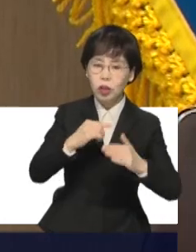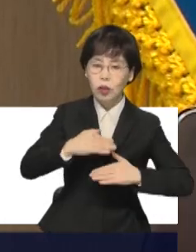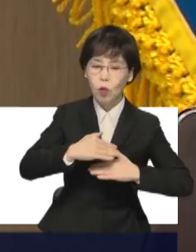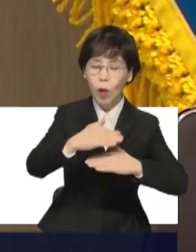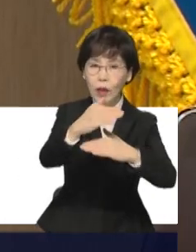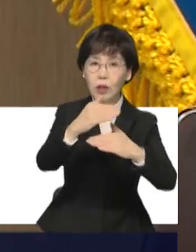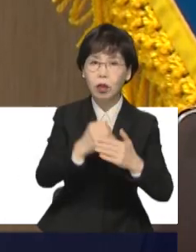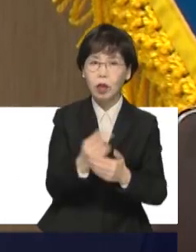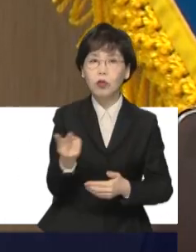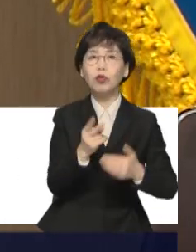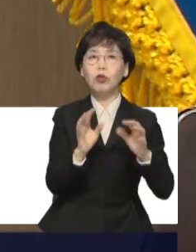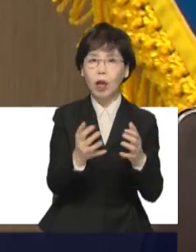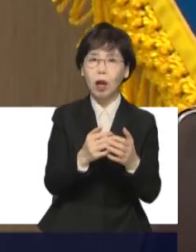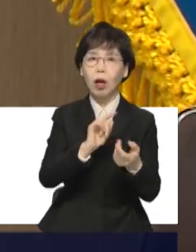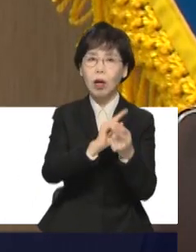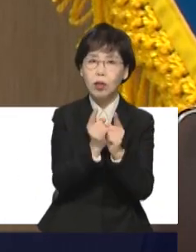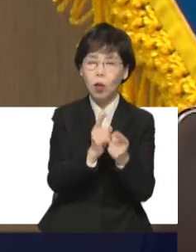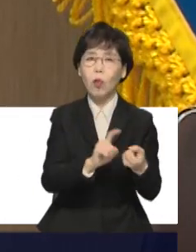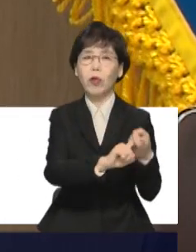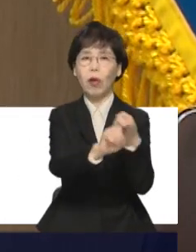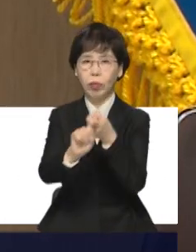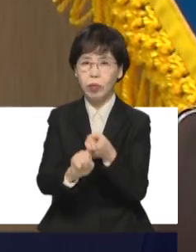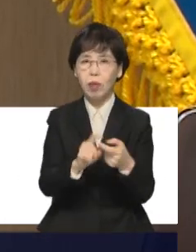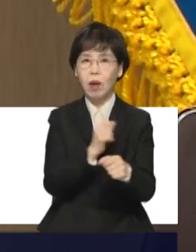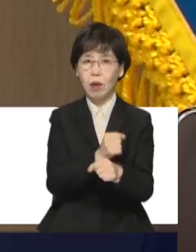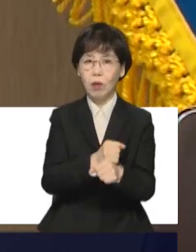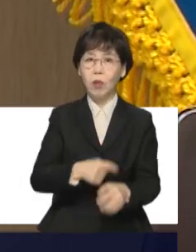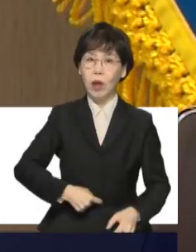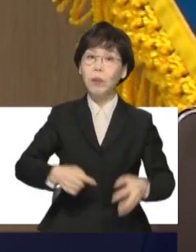과정에서도 양국이 긴밀히 연대하고 협력해 나가기로 했습니다.